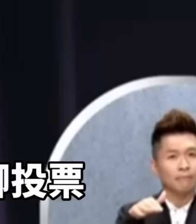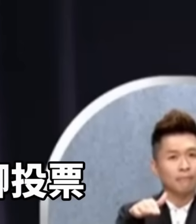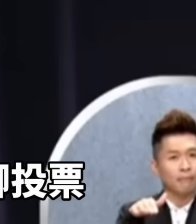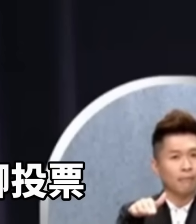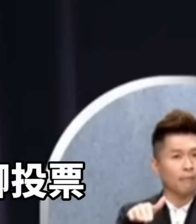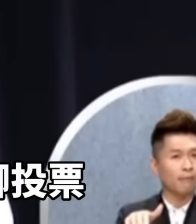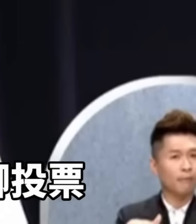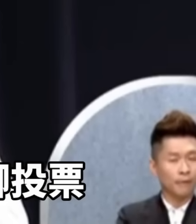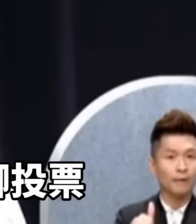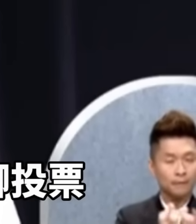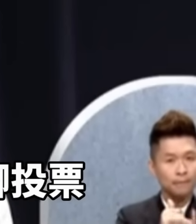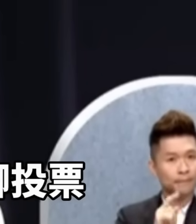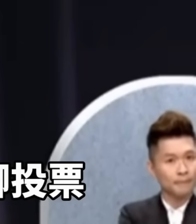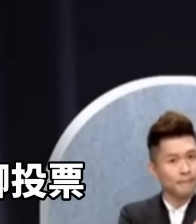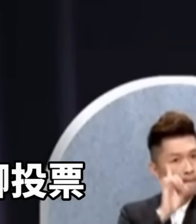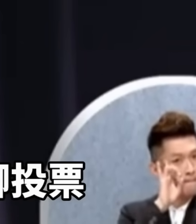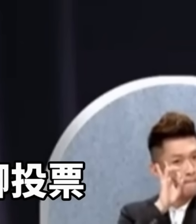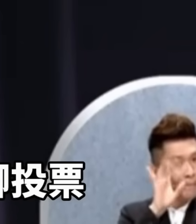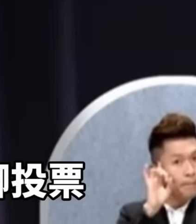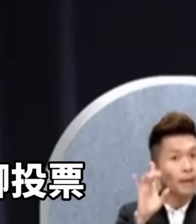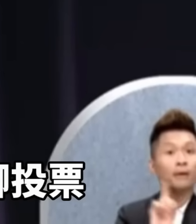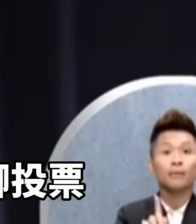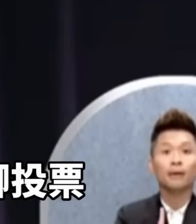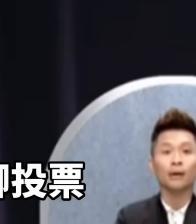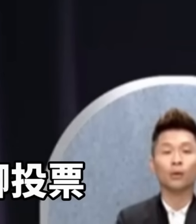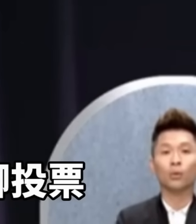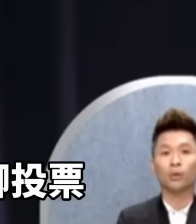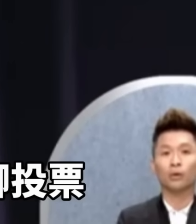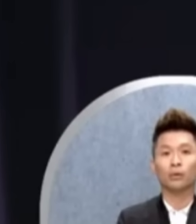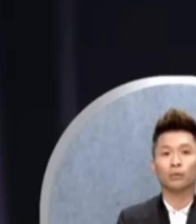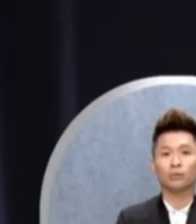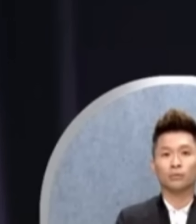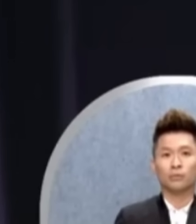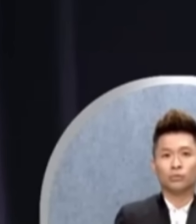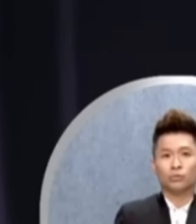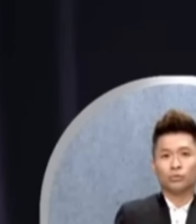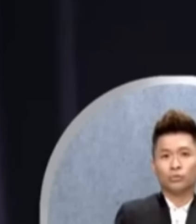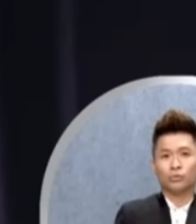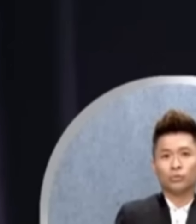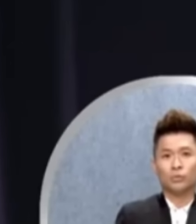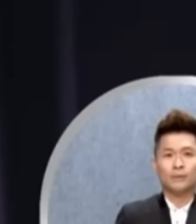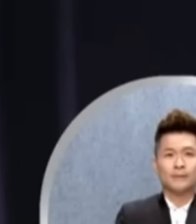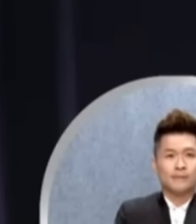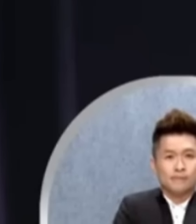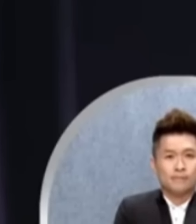老百姓發明了用臺灣智慧發明我用腳投票 喔~~含恨投票